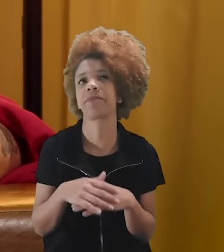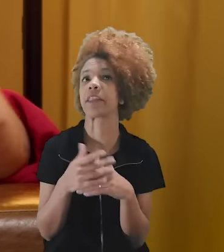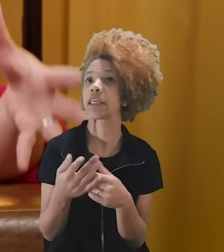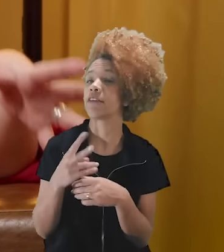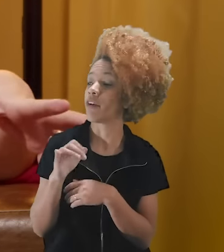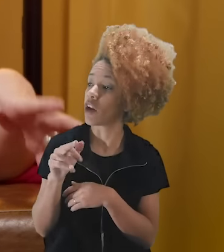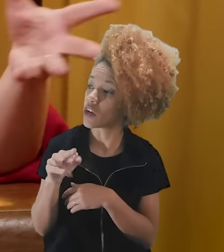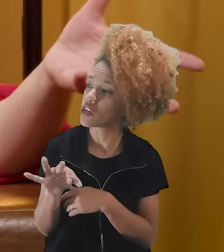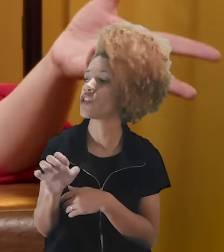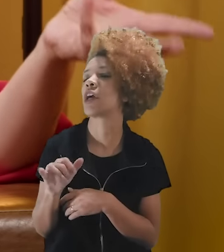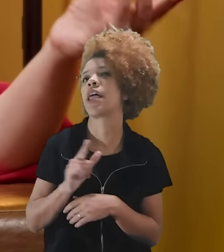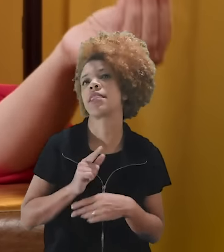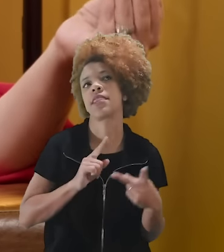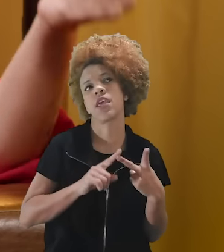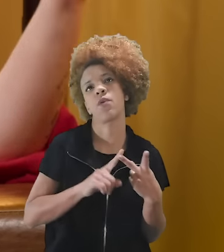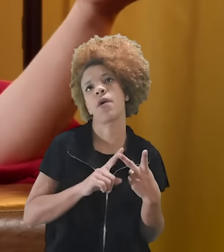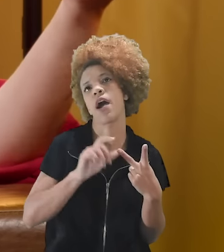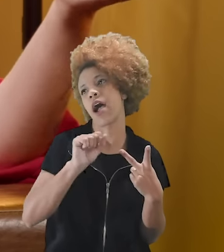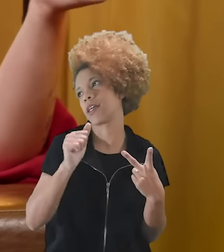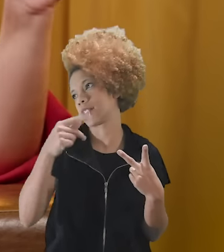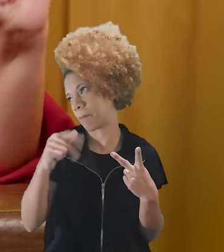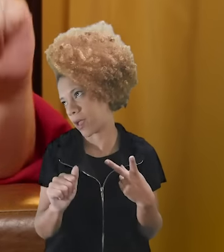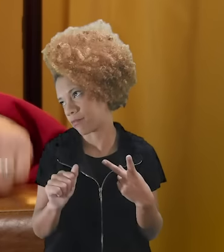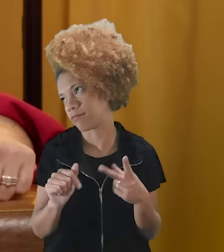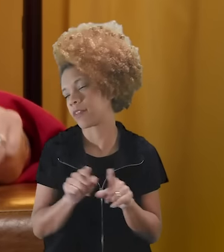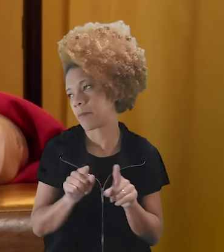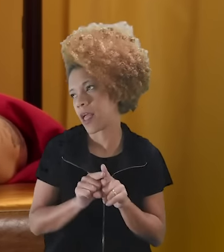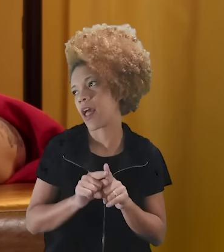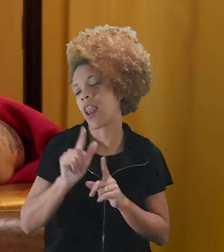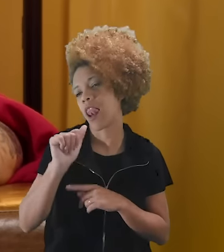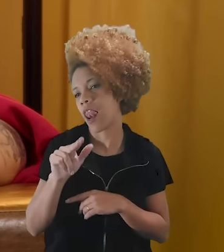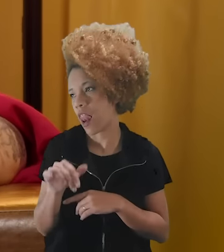falando em valor gente tem o aspas né o aspas que era jogador da laud agora tá jogando na Leviatã e